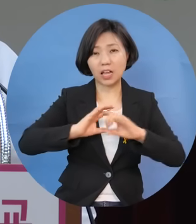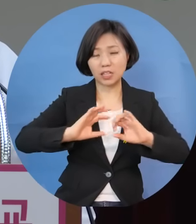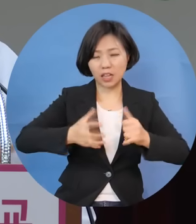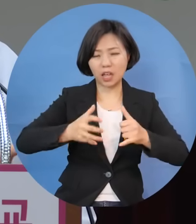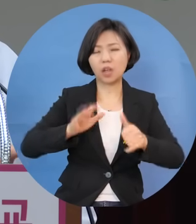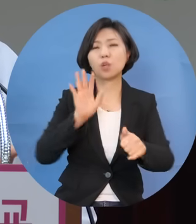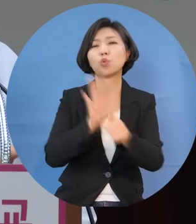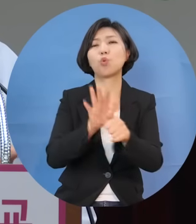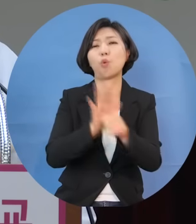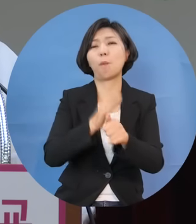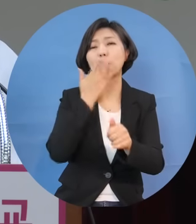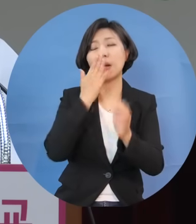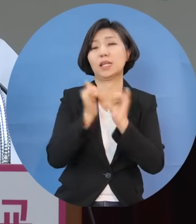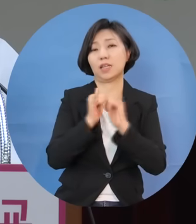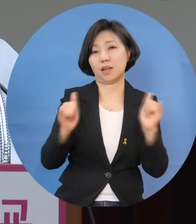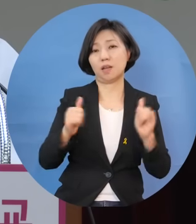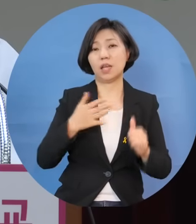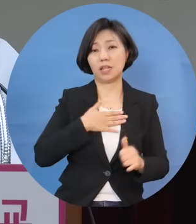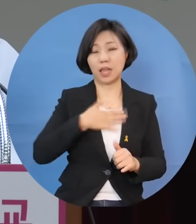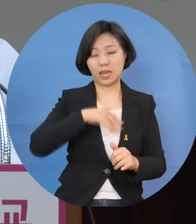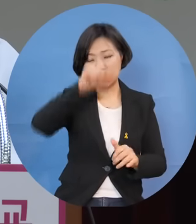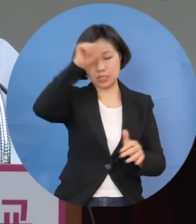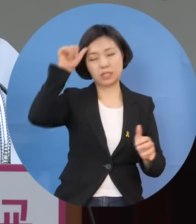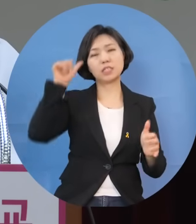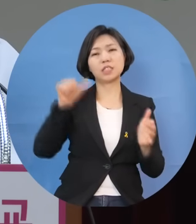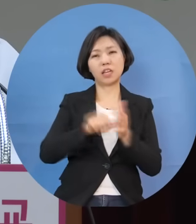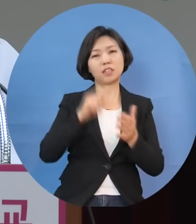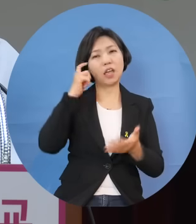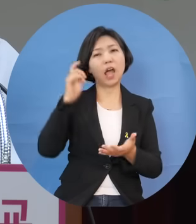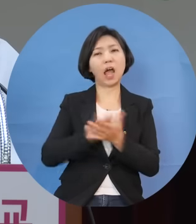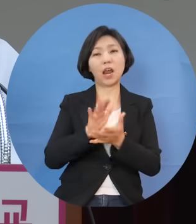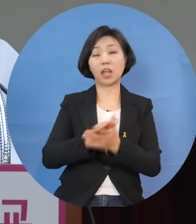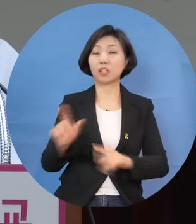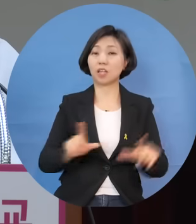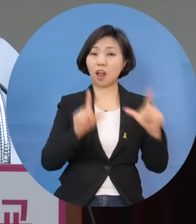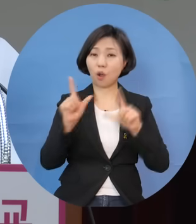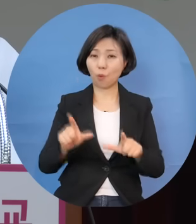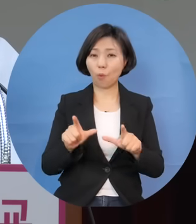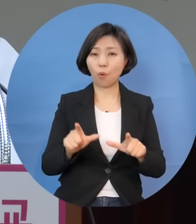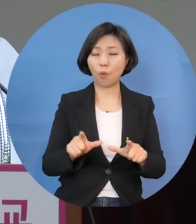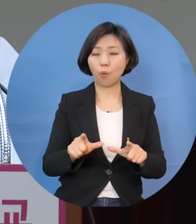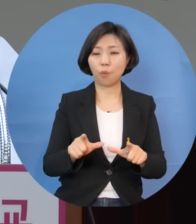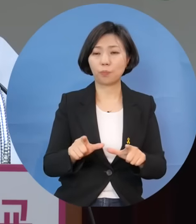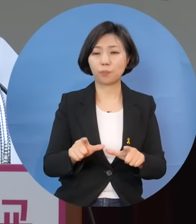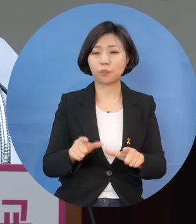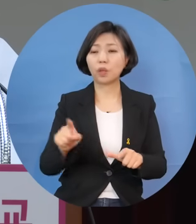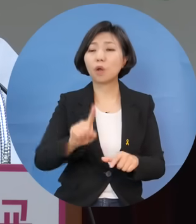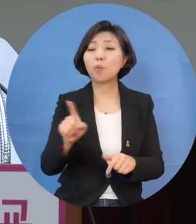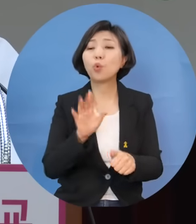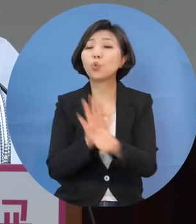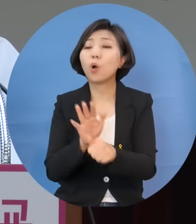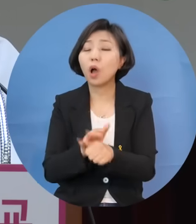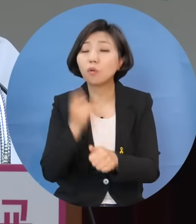'보탬'이 되는 사람이 되자. 내 인생은 내가 알아서 살고... 만약 부처님이 제게 "내가 뭘 도와줄까?" 이렇게 물으시면